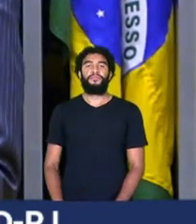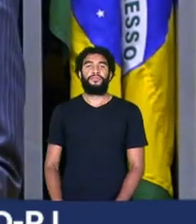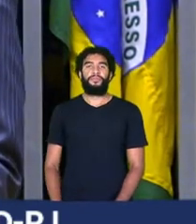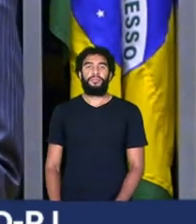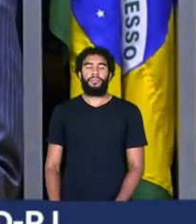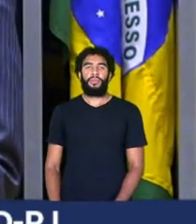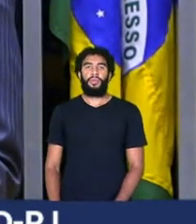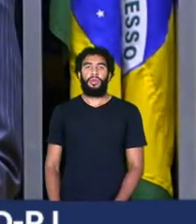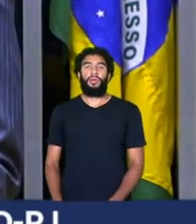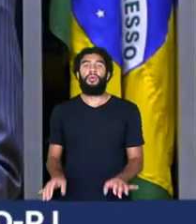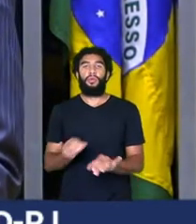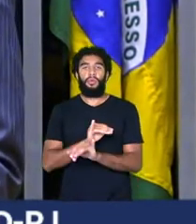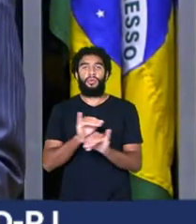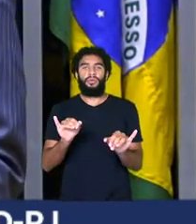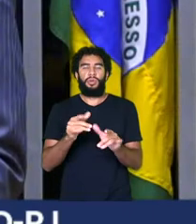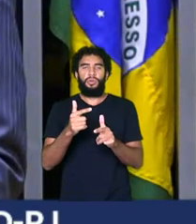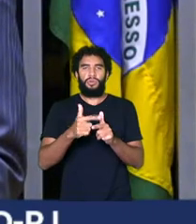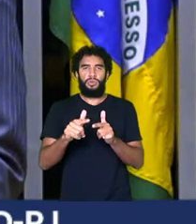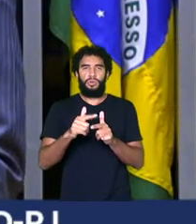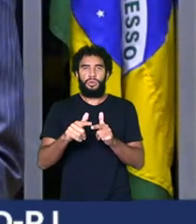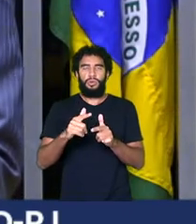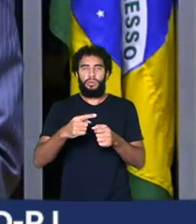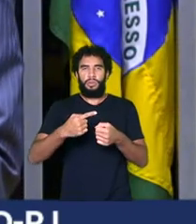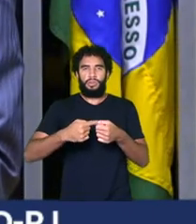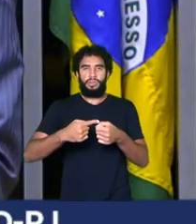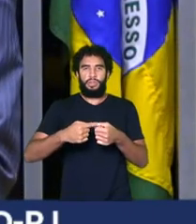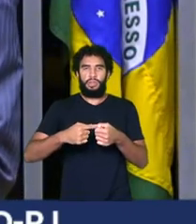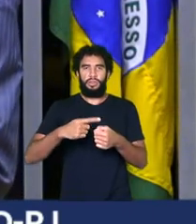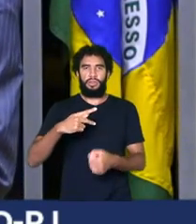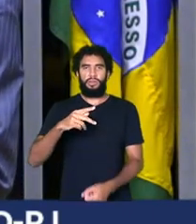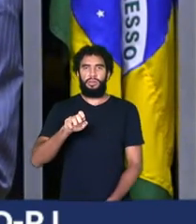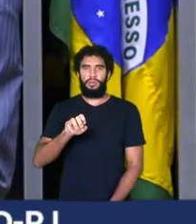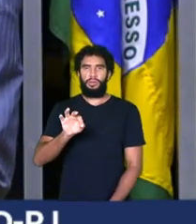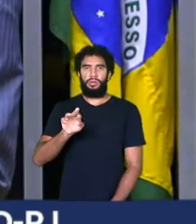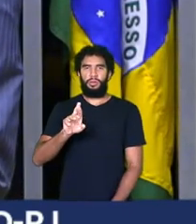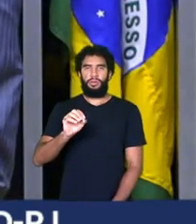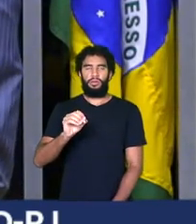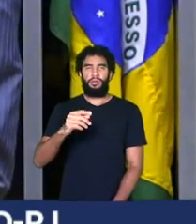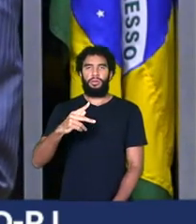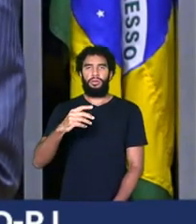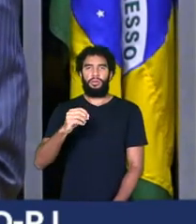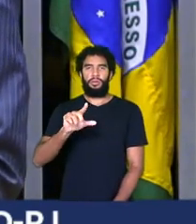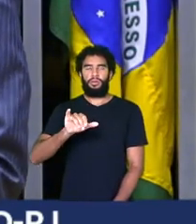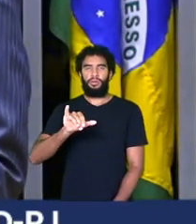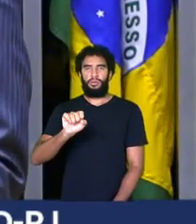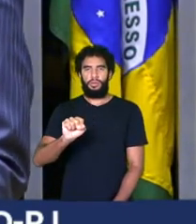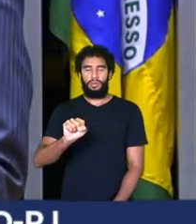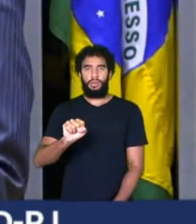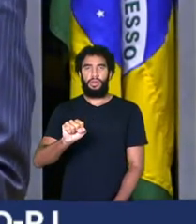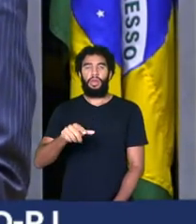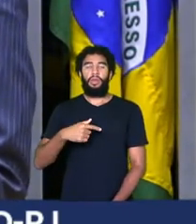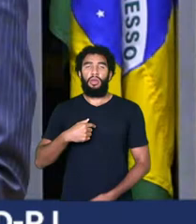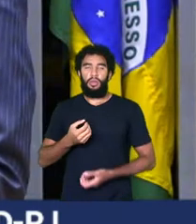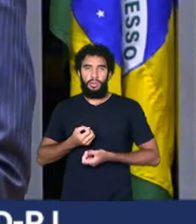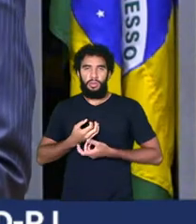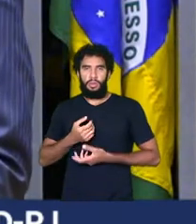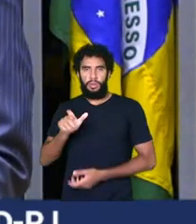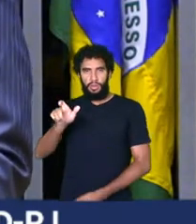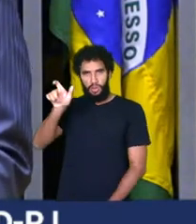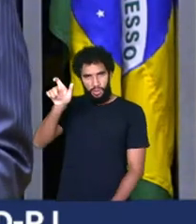DE NOME PIU, DE CASEMIRO ABREU. PRESIDENTE, TOMOU FALAR DOS PROBLEMAS QUE ACONTEÇO MEU PETR PETRÓPOLIS. QUERO FAZER MENÇÃO A ESSE GUARDA E FALAR DAS OCORRÊNCIAS DAS